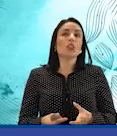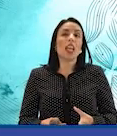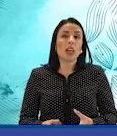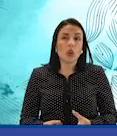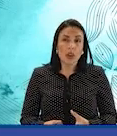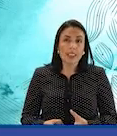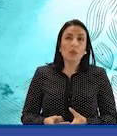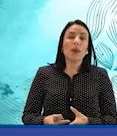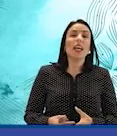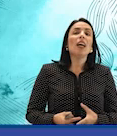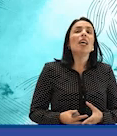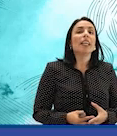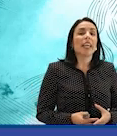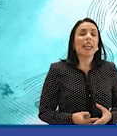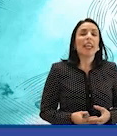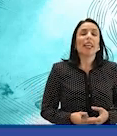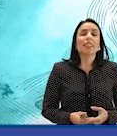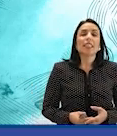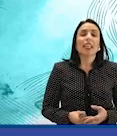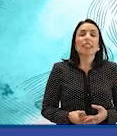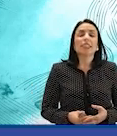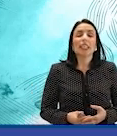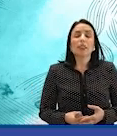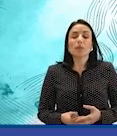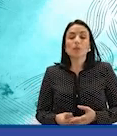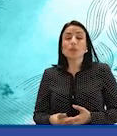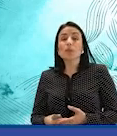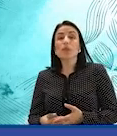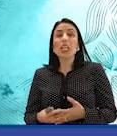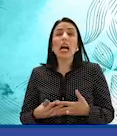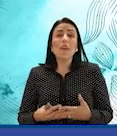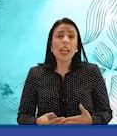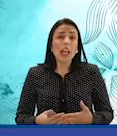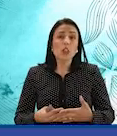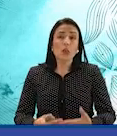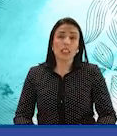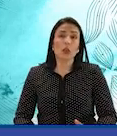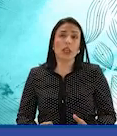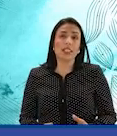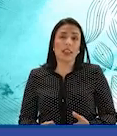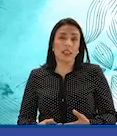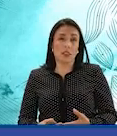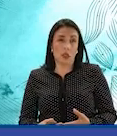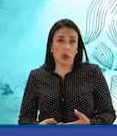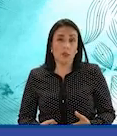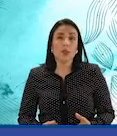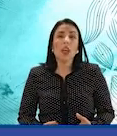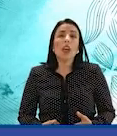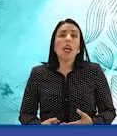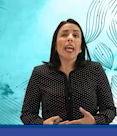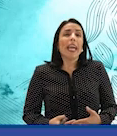sea la correcta para que estén avalados para tomar esa decisión.